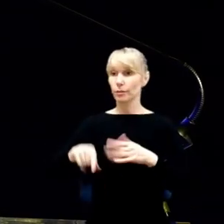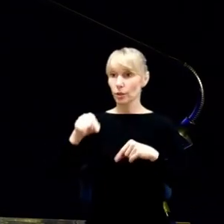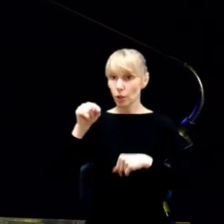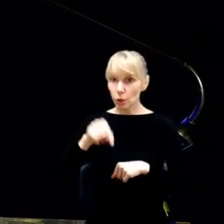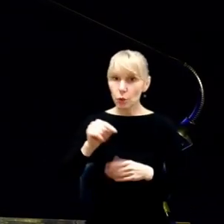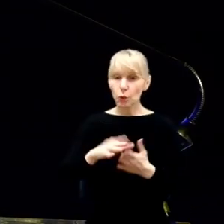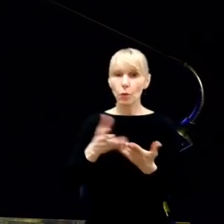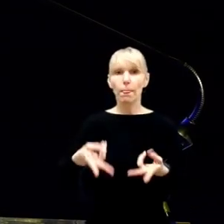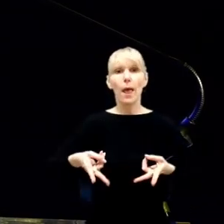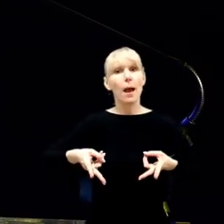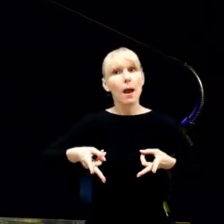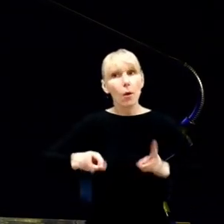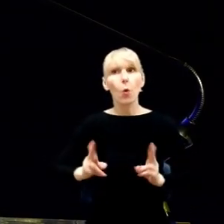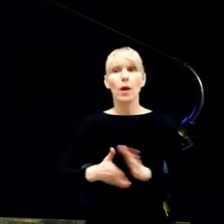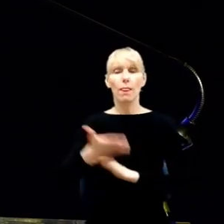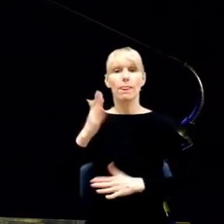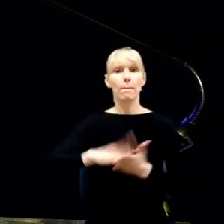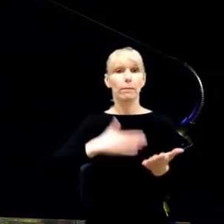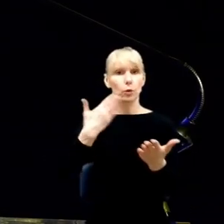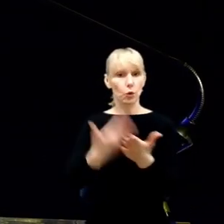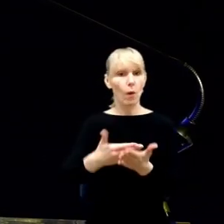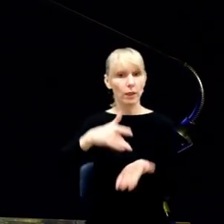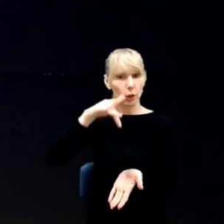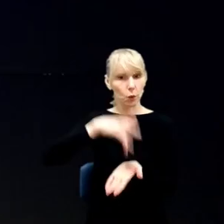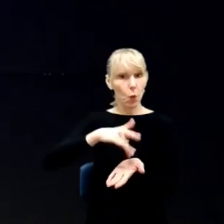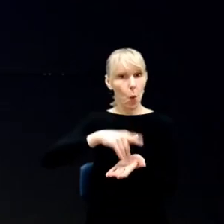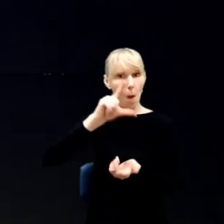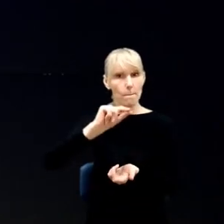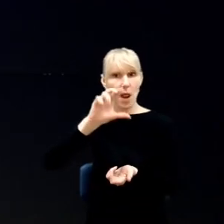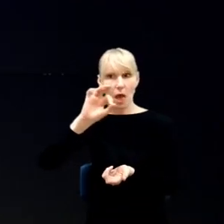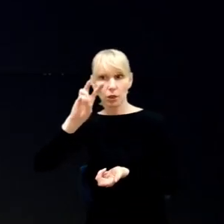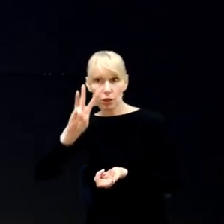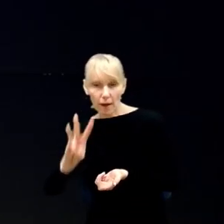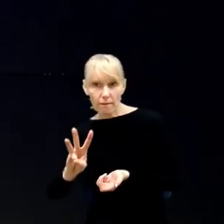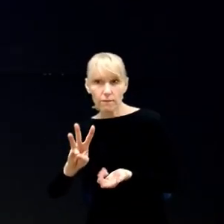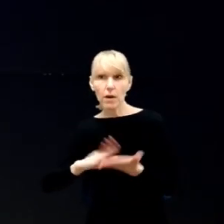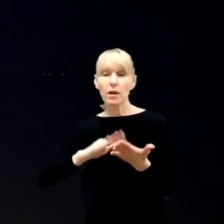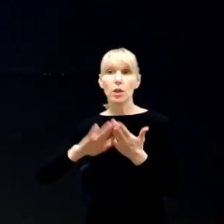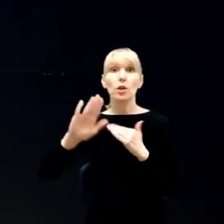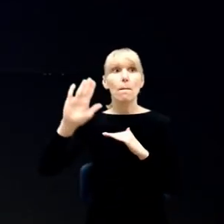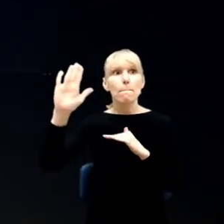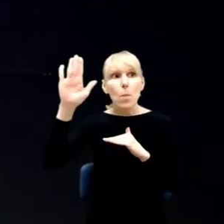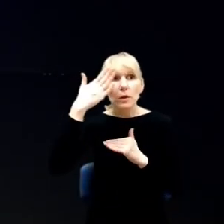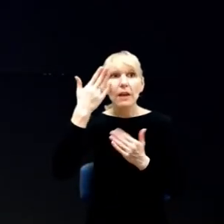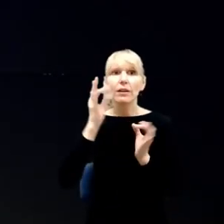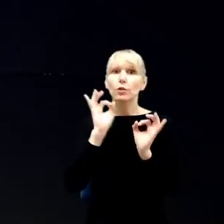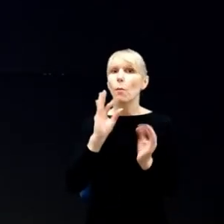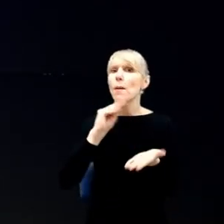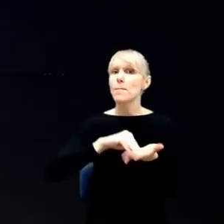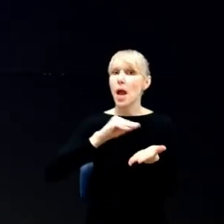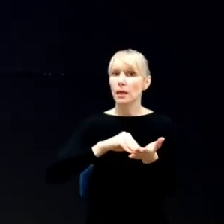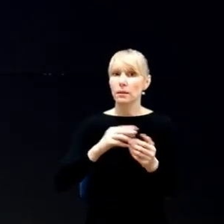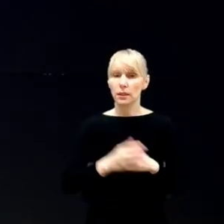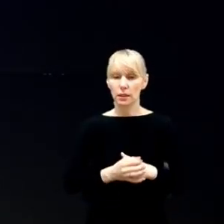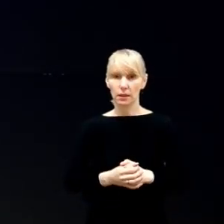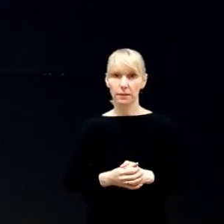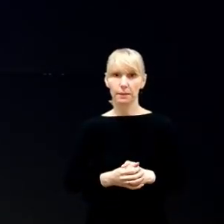poznawać też już dobre praktyki, bo widzimy to, że miasta... Kilka dni temu analizowaliśmy przykład miasta,